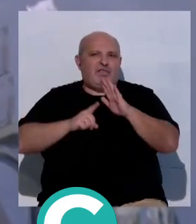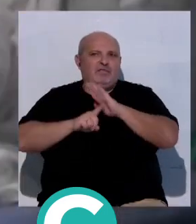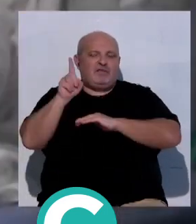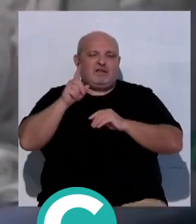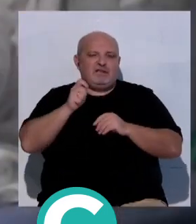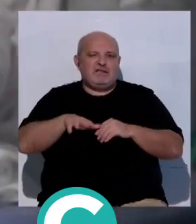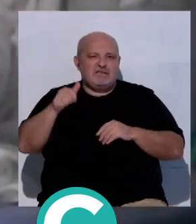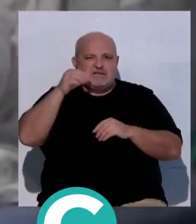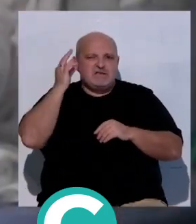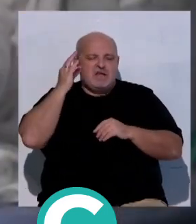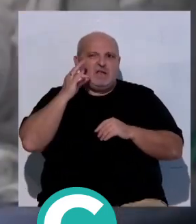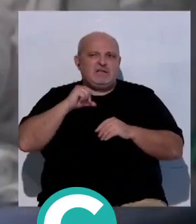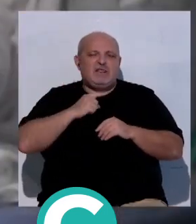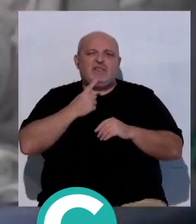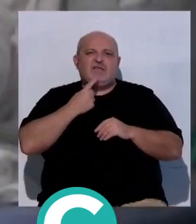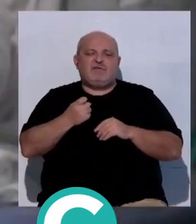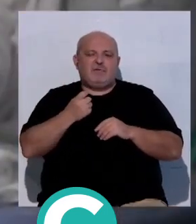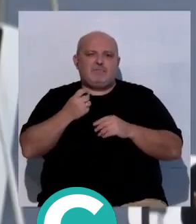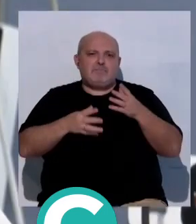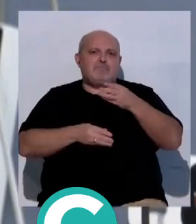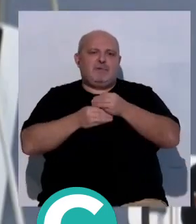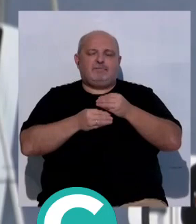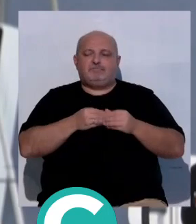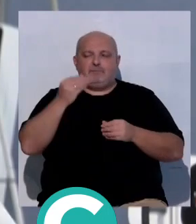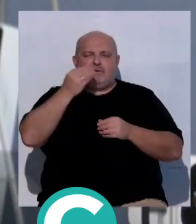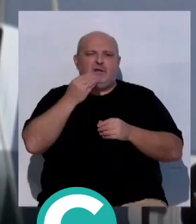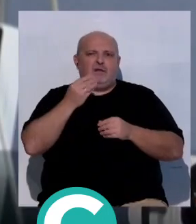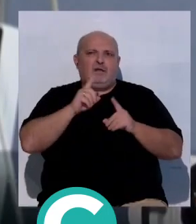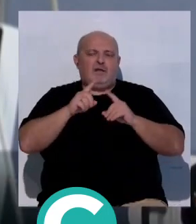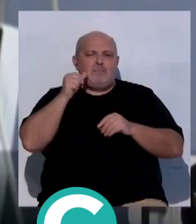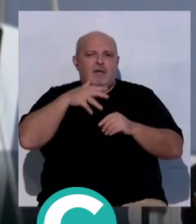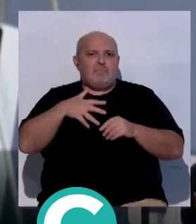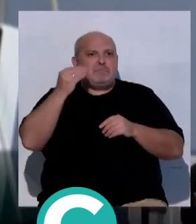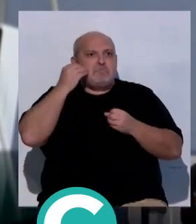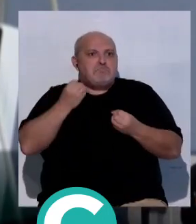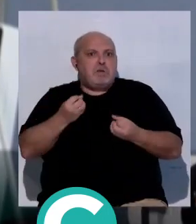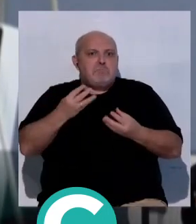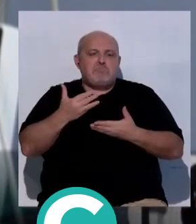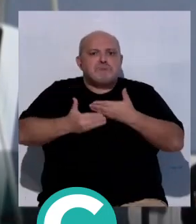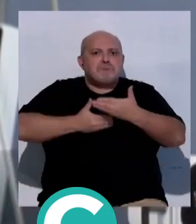niñas que tienen dificultad añadida piensa que va a tener un embarazo sano un niño que va a nacer